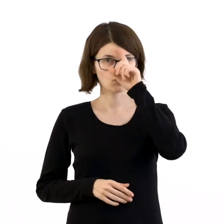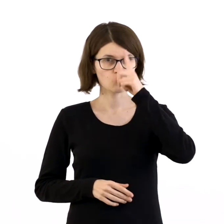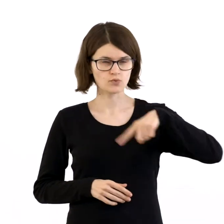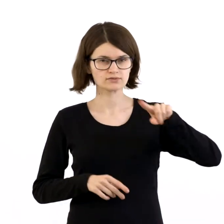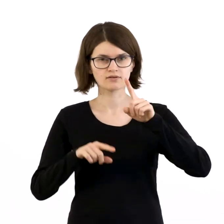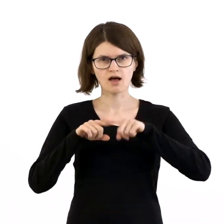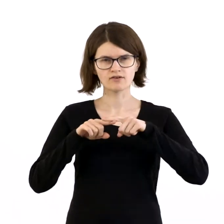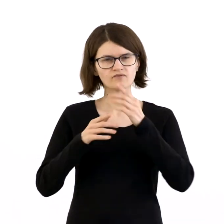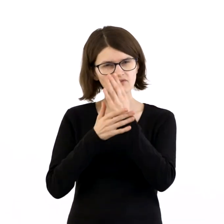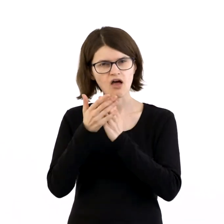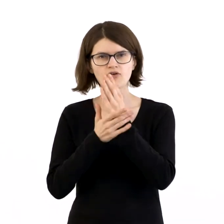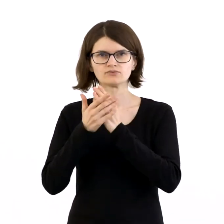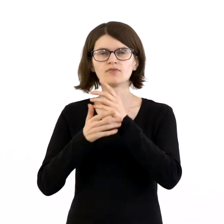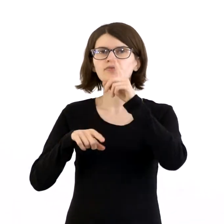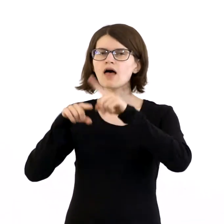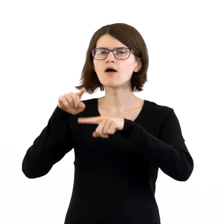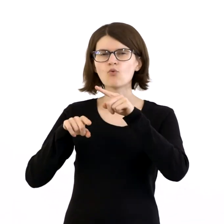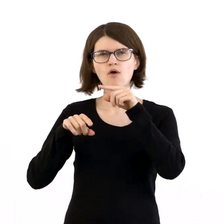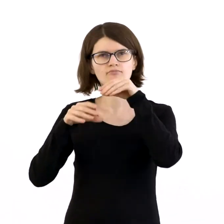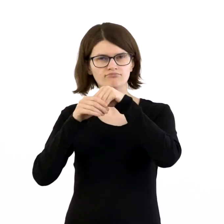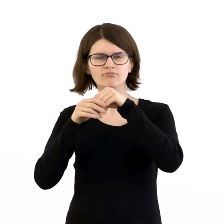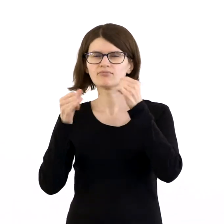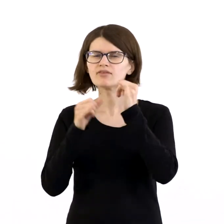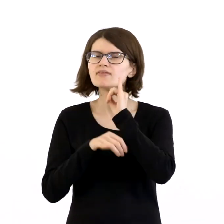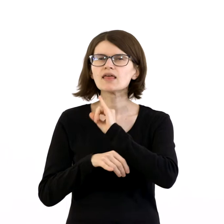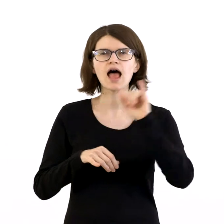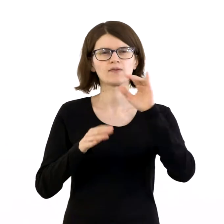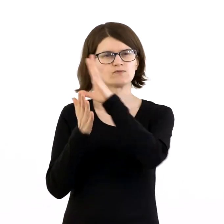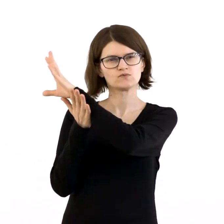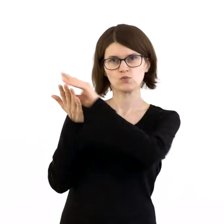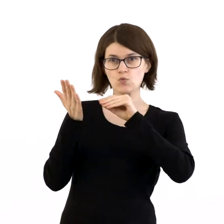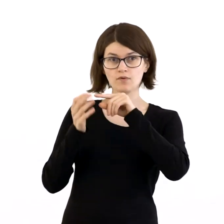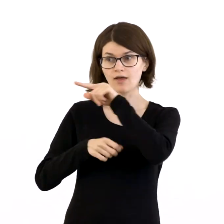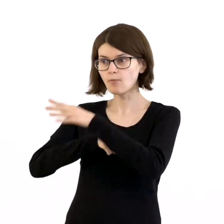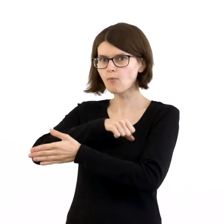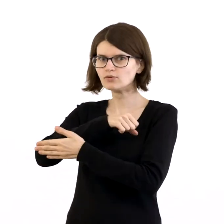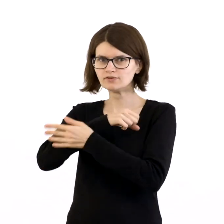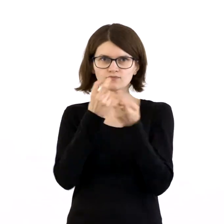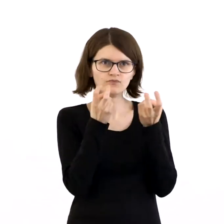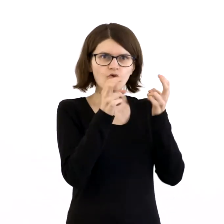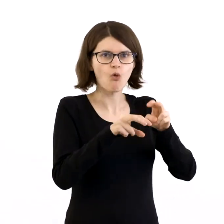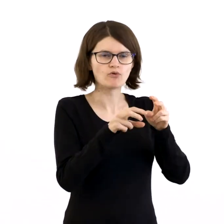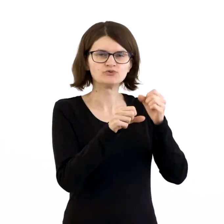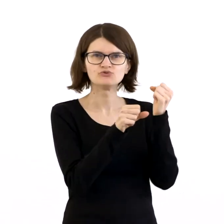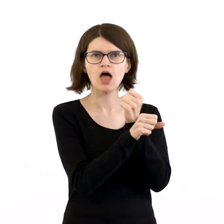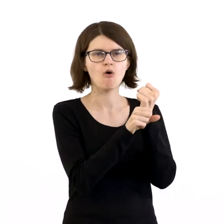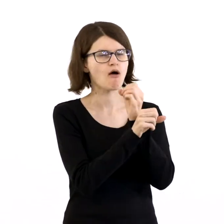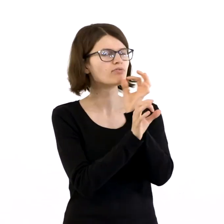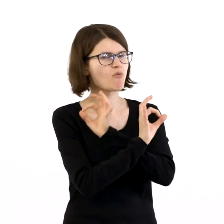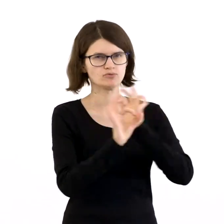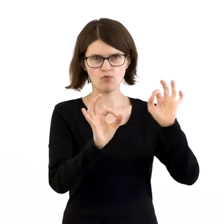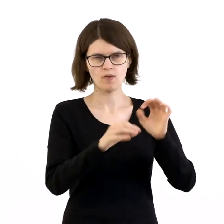Grecy wierzyli, że w przyrodzie istnieje obiektywny idealny wzorzec według którego można tworzyć dzieła doskonałe.